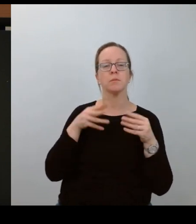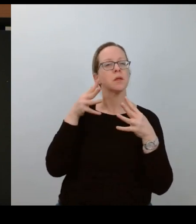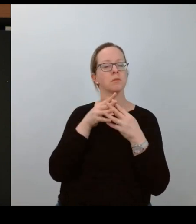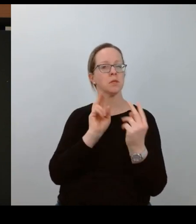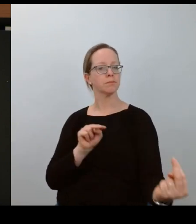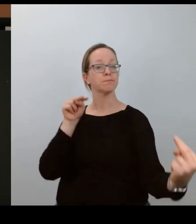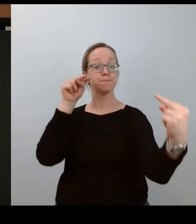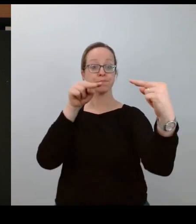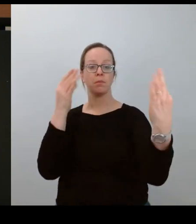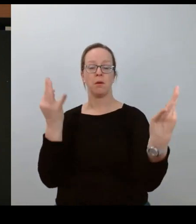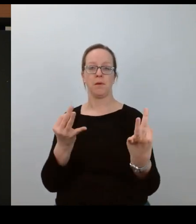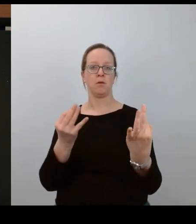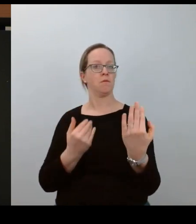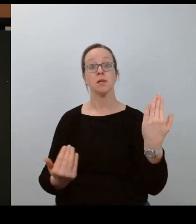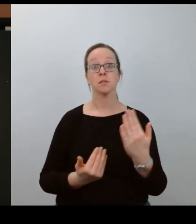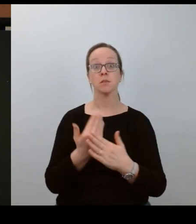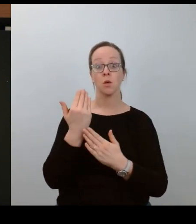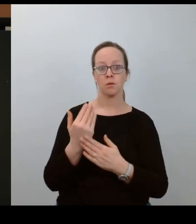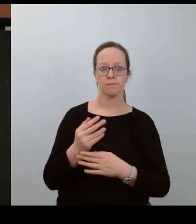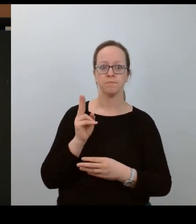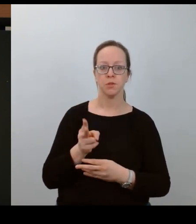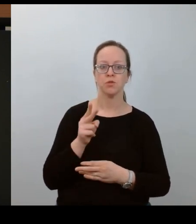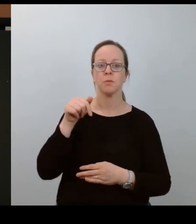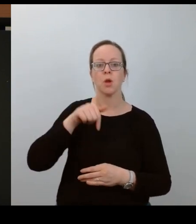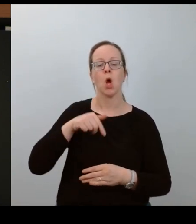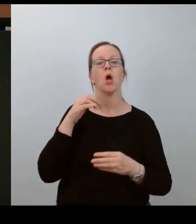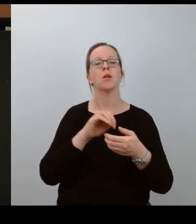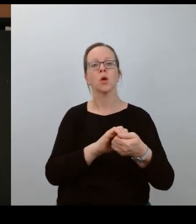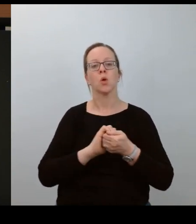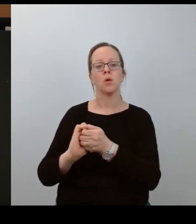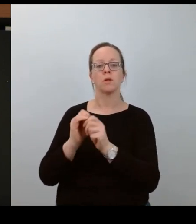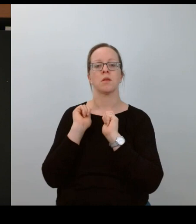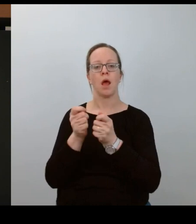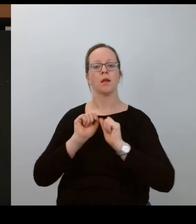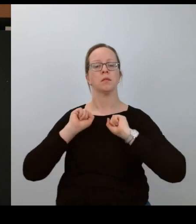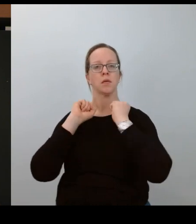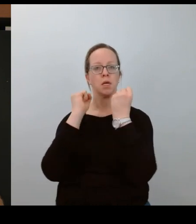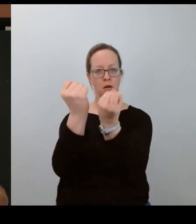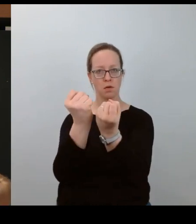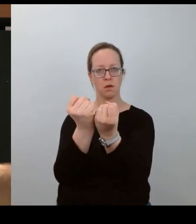Wir wollen, dass die vorhandenen Arbeitsräume im Stand erhalten bleiben. Wir